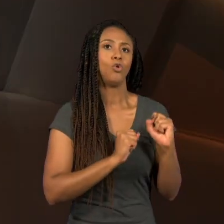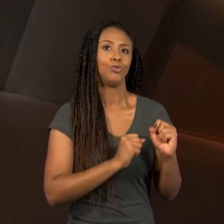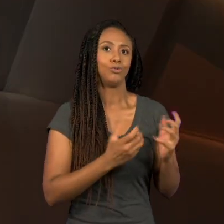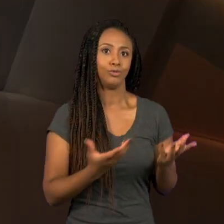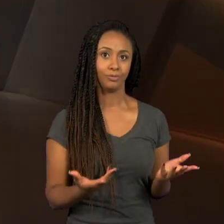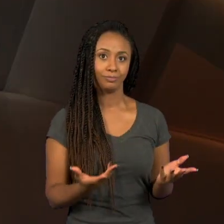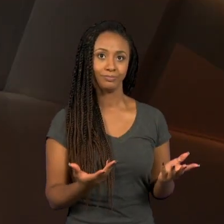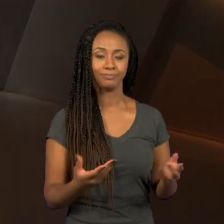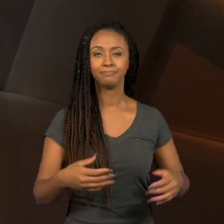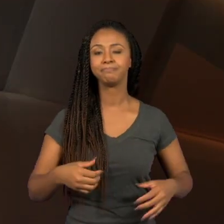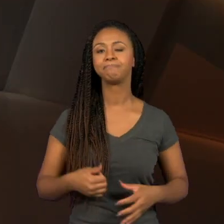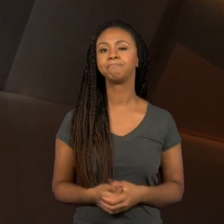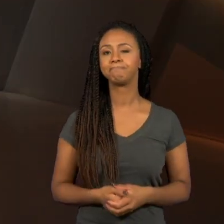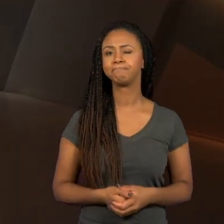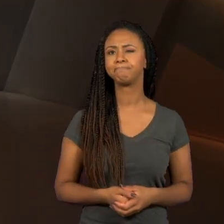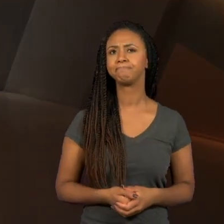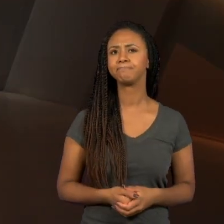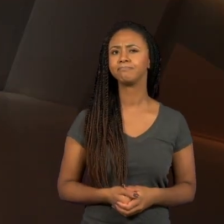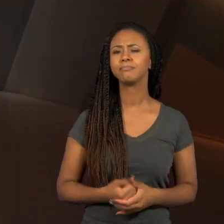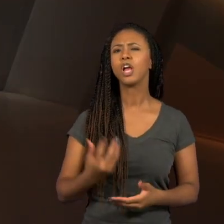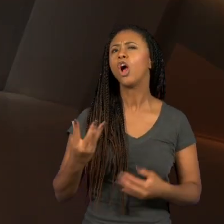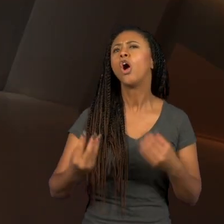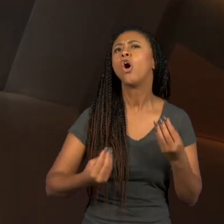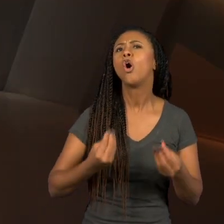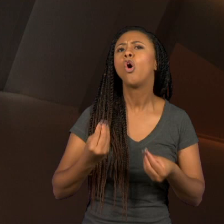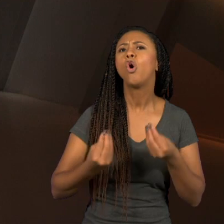PALAVRAS, COMO É QUE É ESSA RELAÇÃO COM UMA